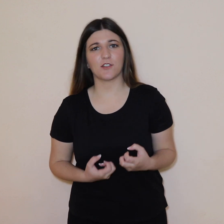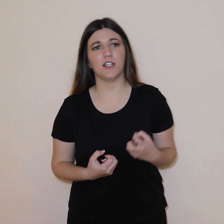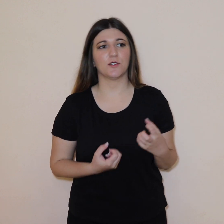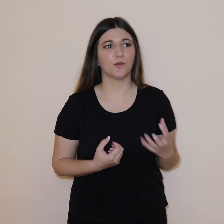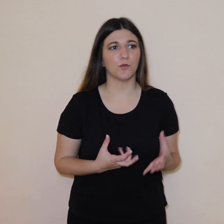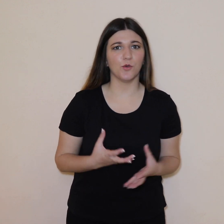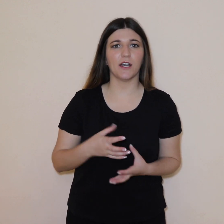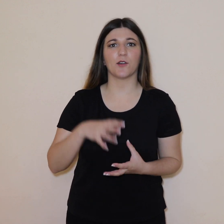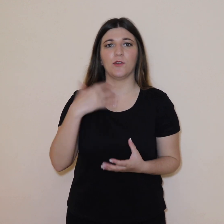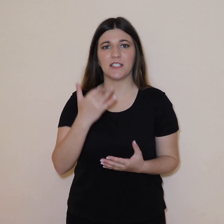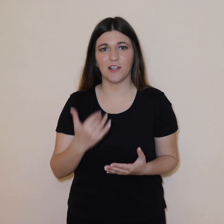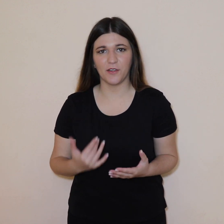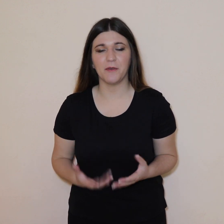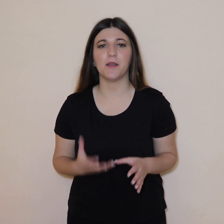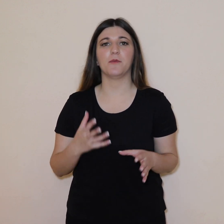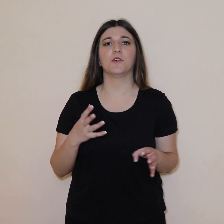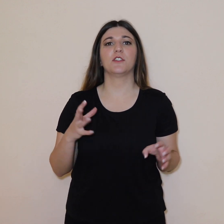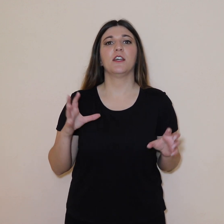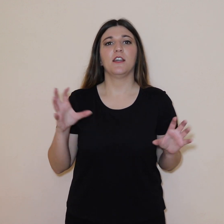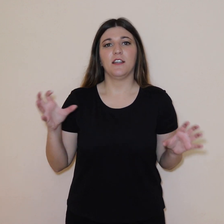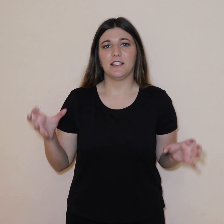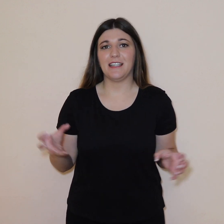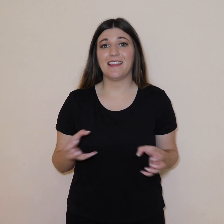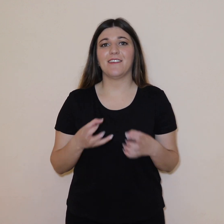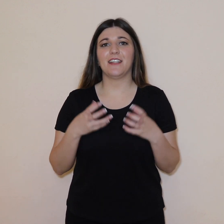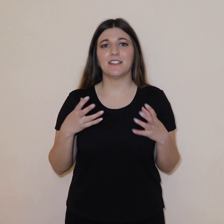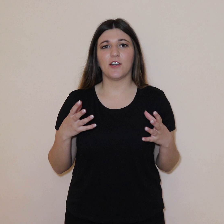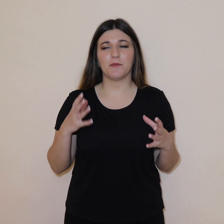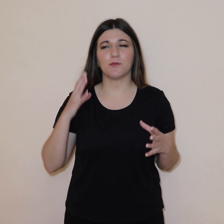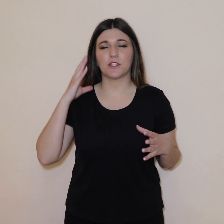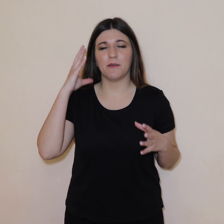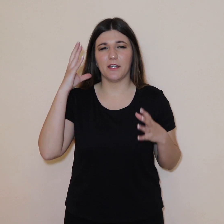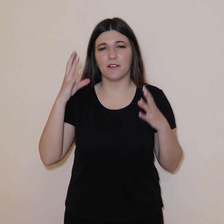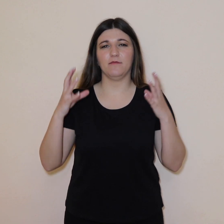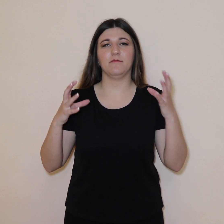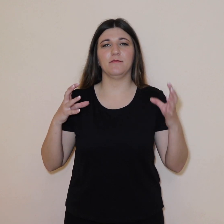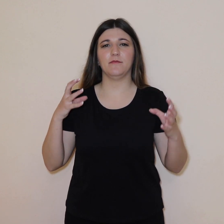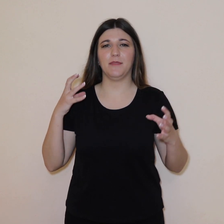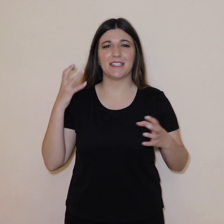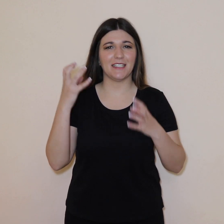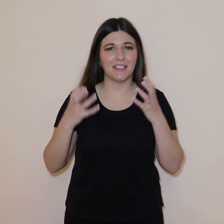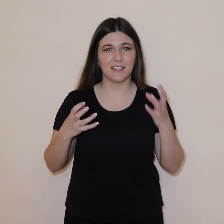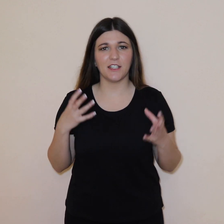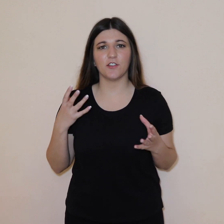con la estructura, con un listado de verbos ya deberíais ahora mismo saber bastantes signos,